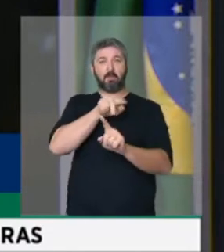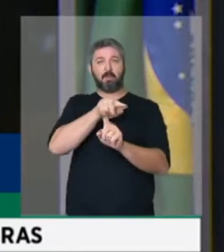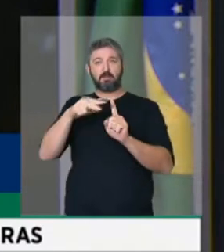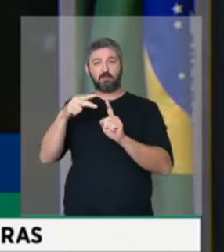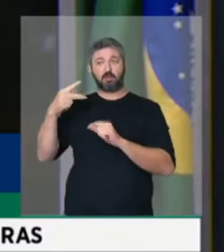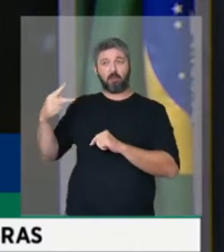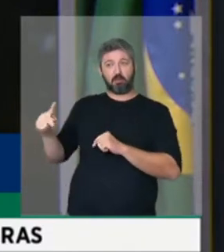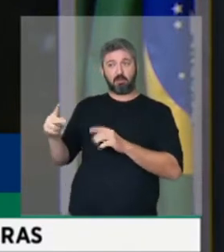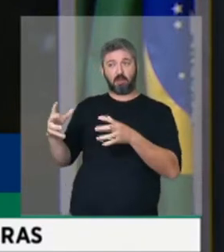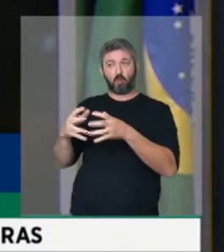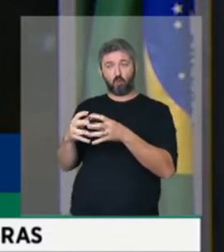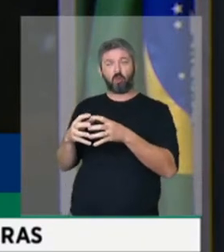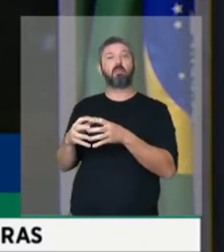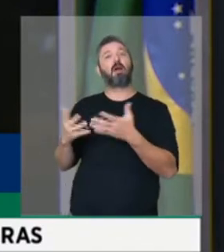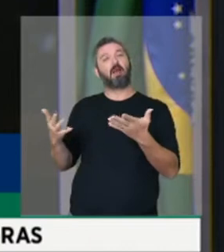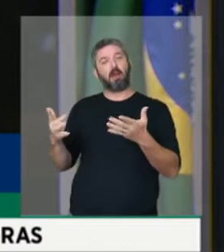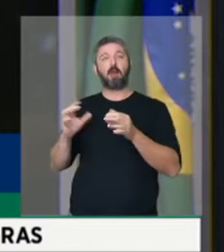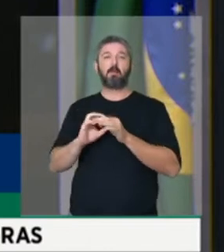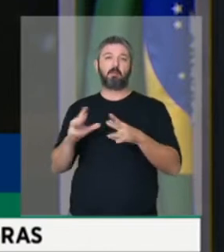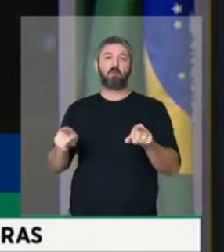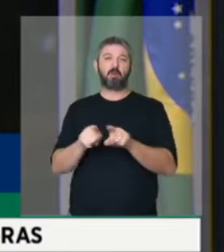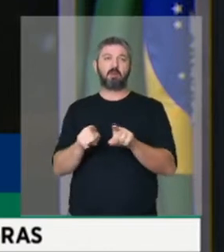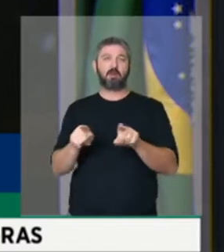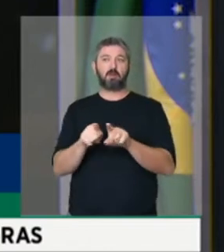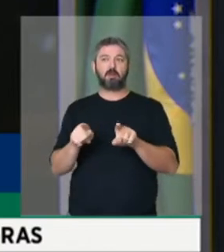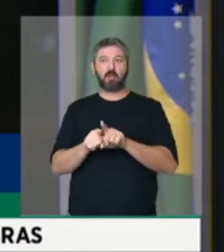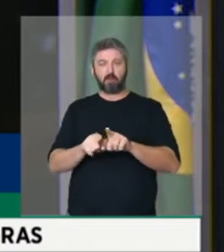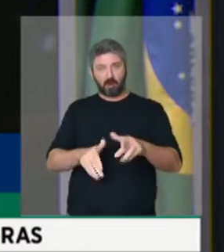QUE SÓ TEM VANTAGENS, PARABÉNS DEPUTADO NASCIMENTO, QUE OUVIU A TODOS, INCLUSIVE A OPOSIÇÃO, QUE MELHOROU O